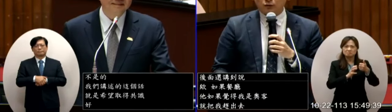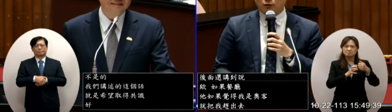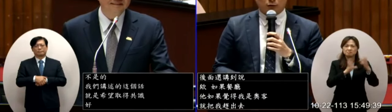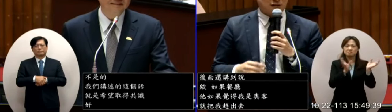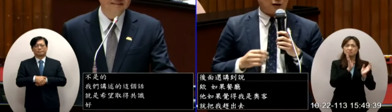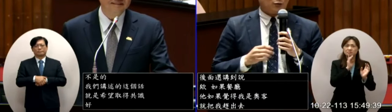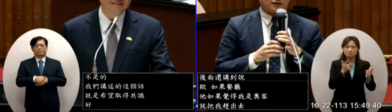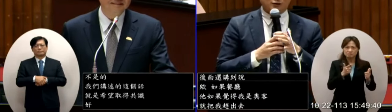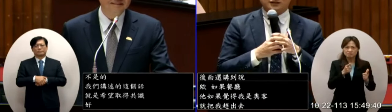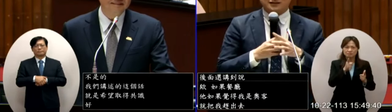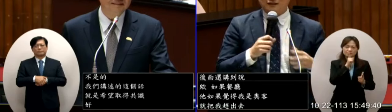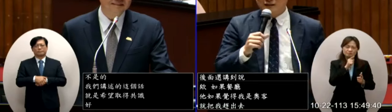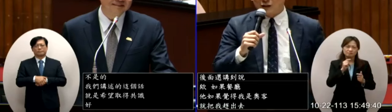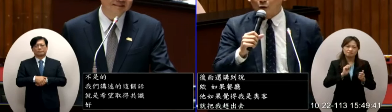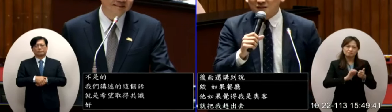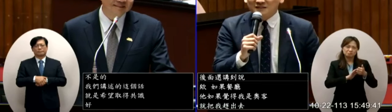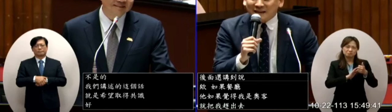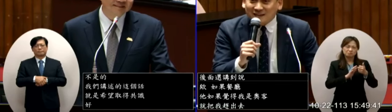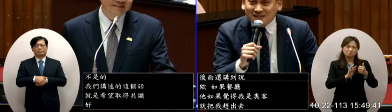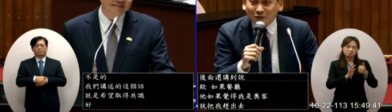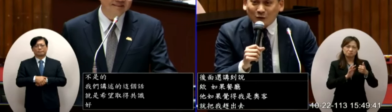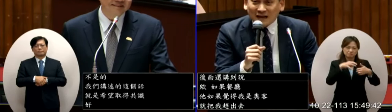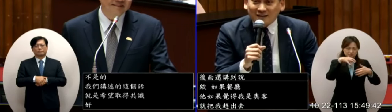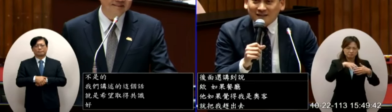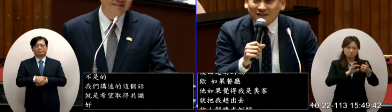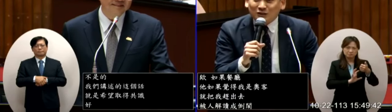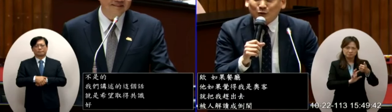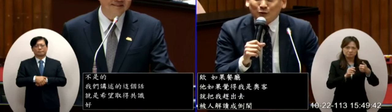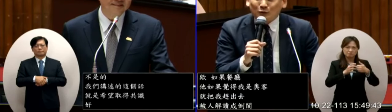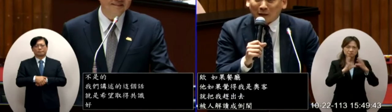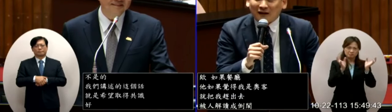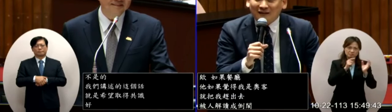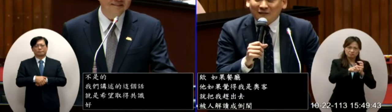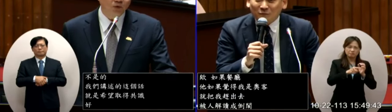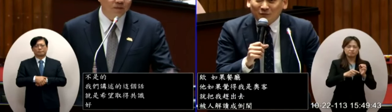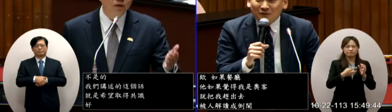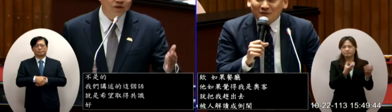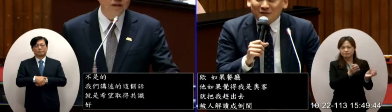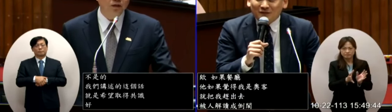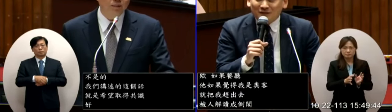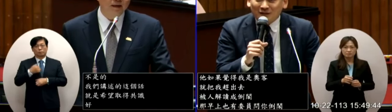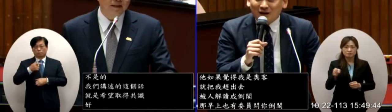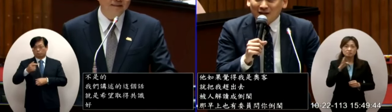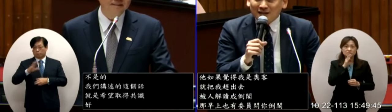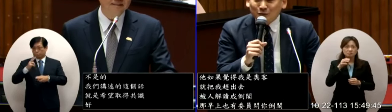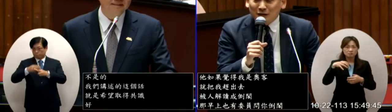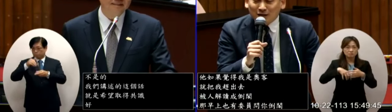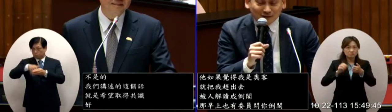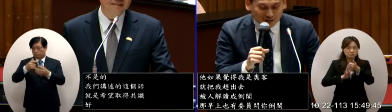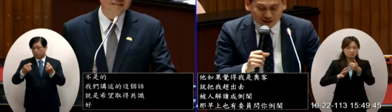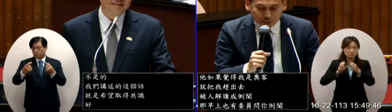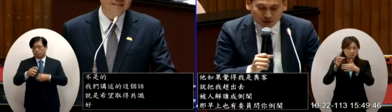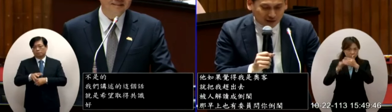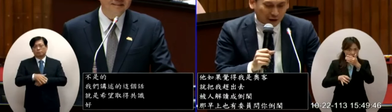我想要問一個問題 倒閣是內閣制國家的一個制度 對吧 我們有不信任投票 那你知不知道 你知不知道